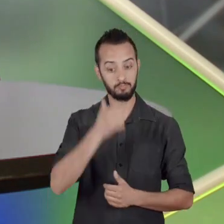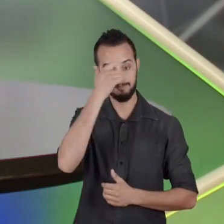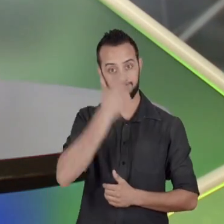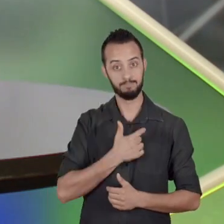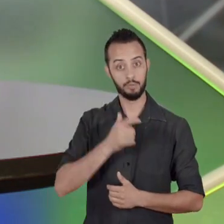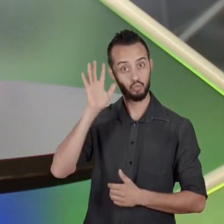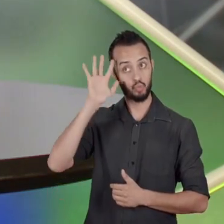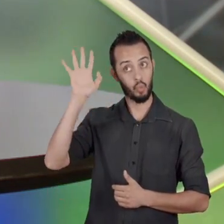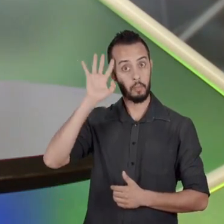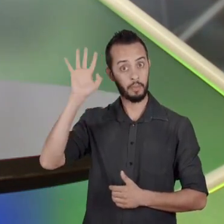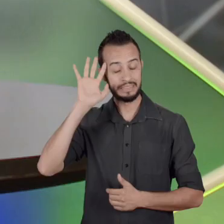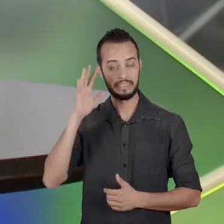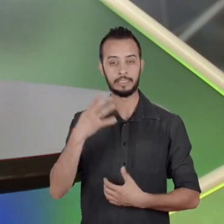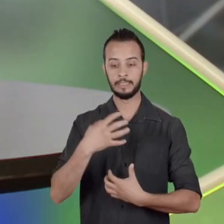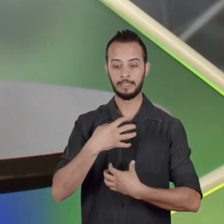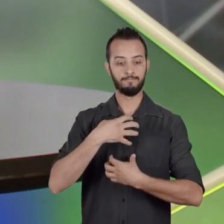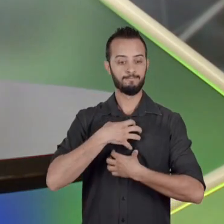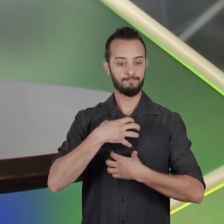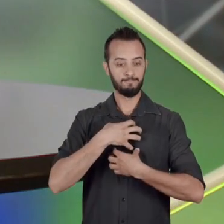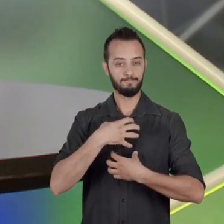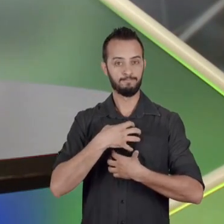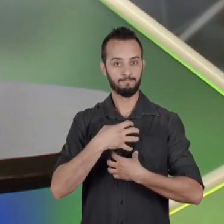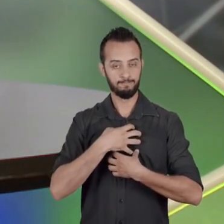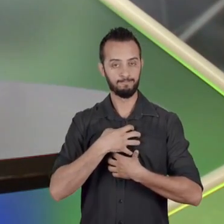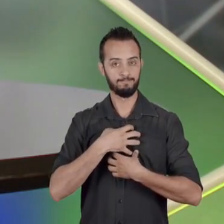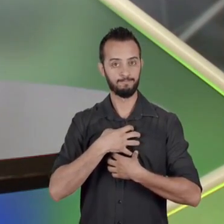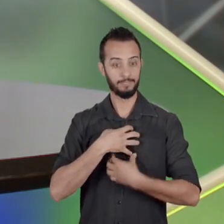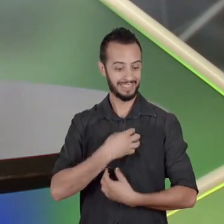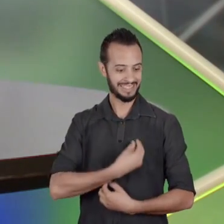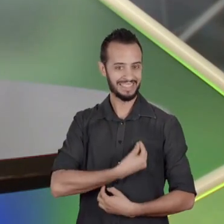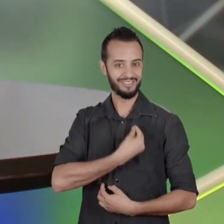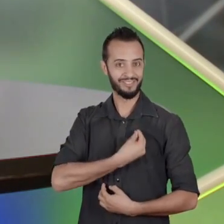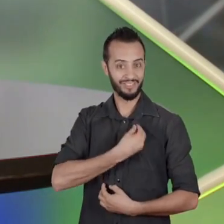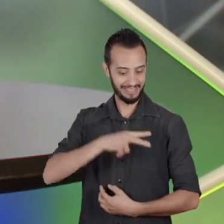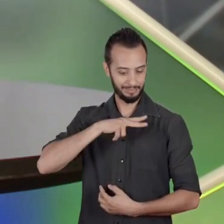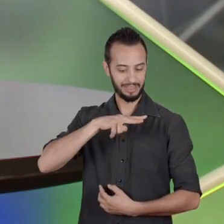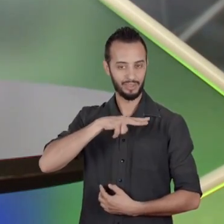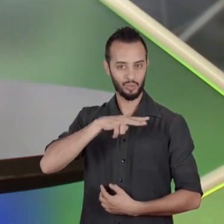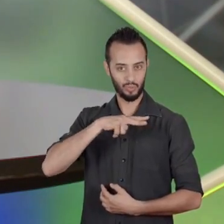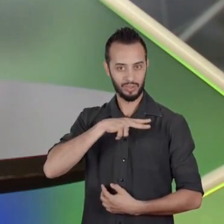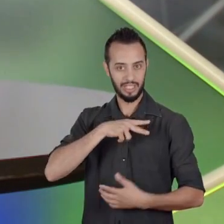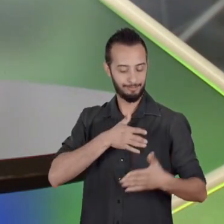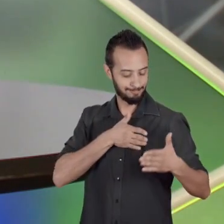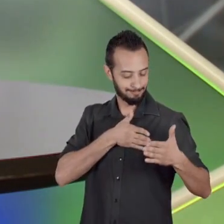que ele está sendo privado de qualquer coisa que é sua própria vida.